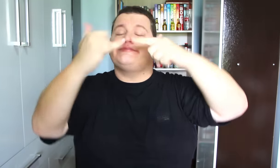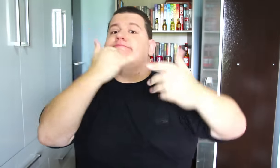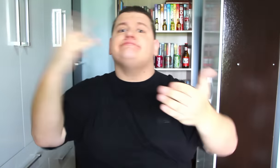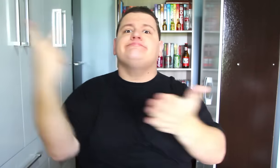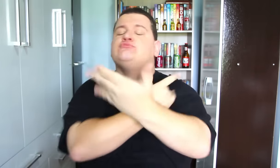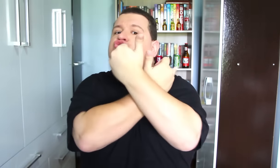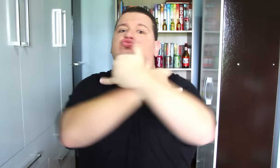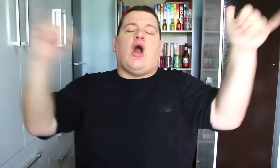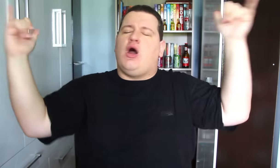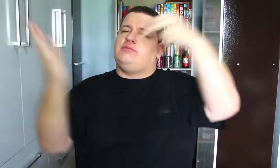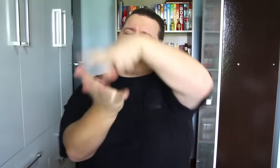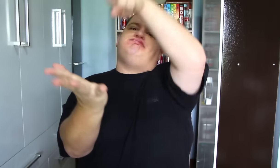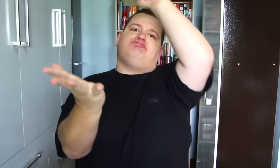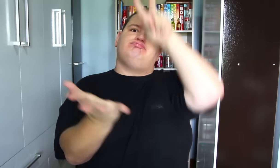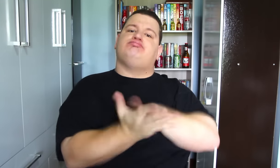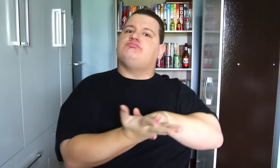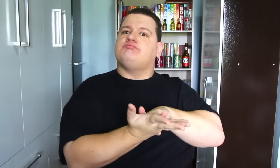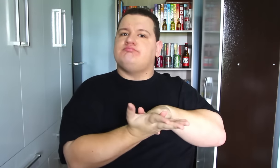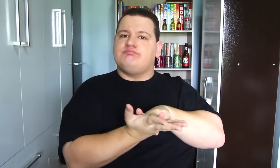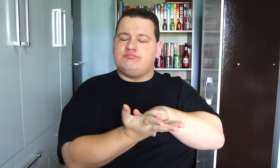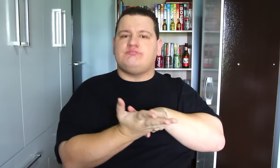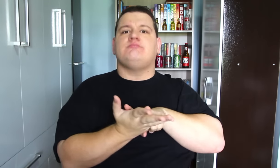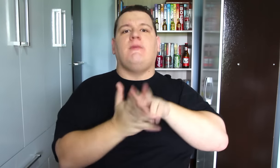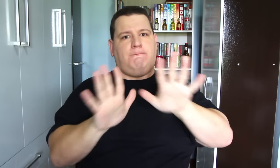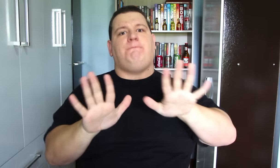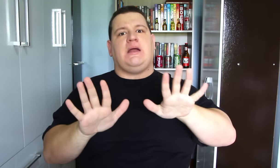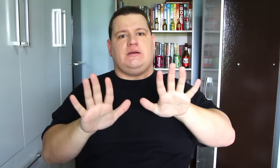De repente, ele foi eletrocutado e se feriu.